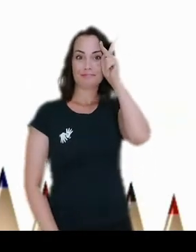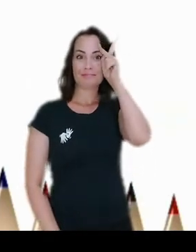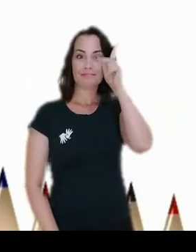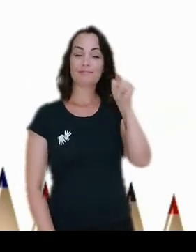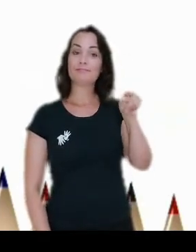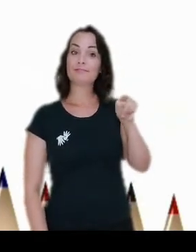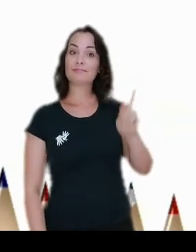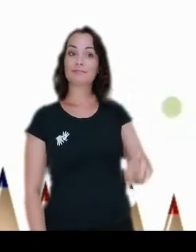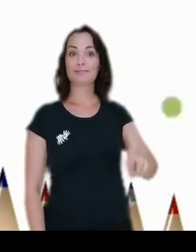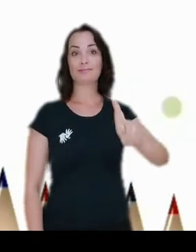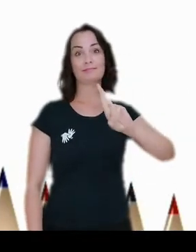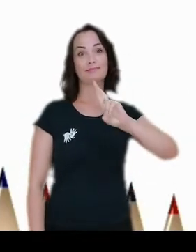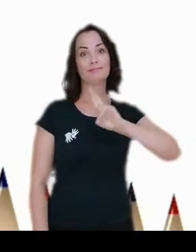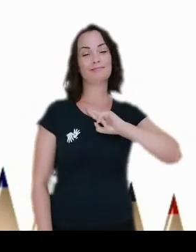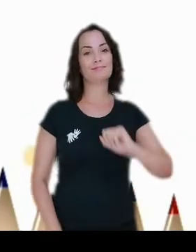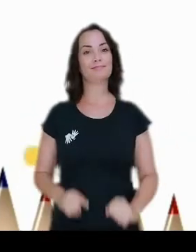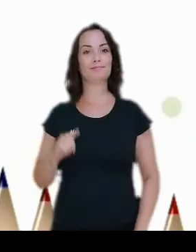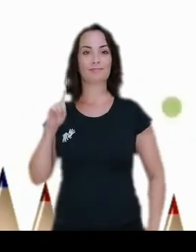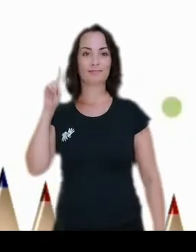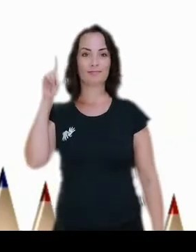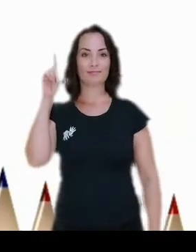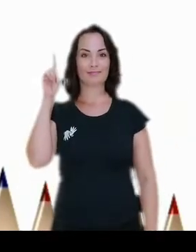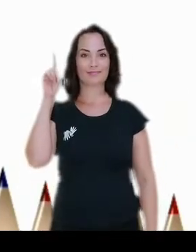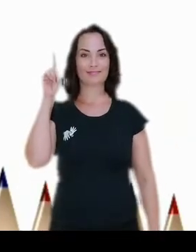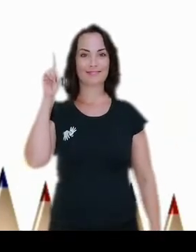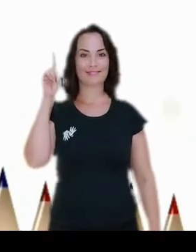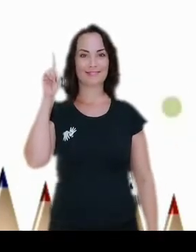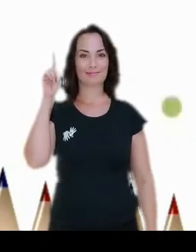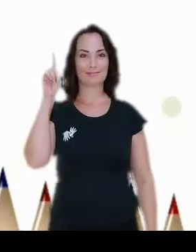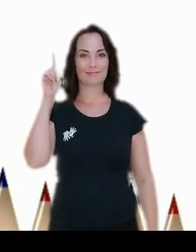e ela respondeu I’m from United States.